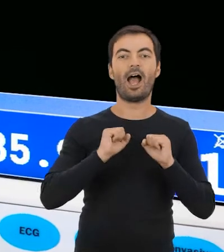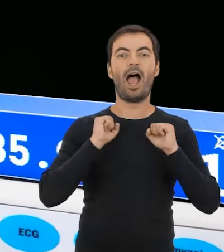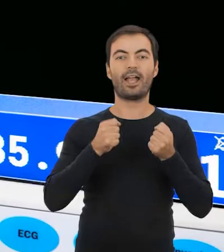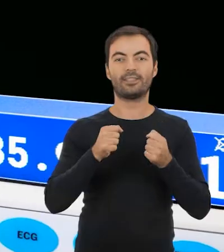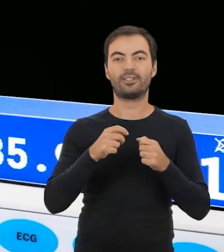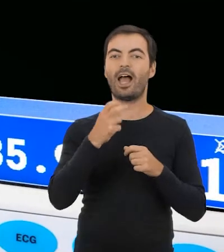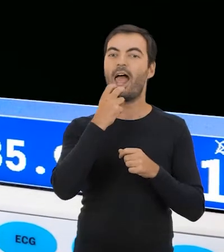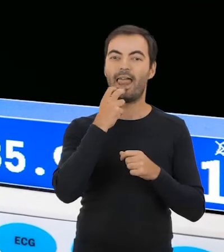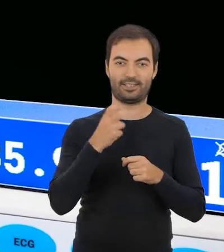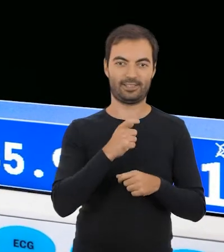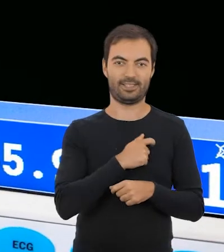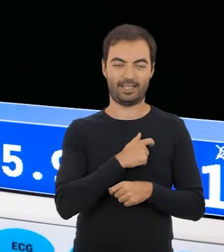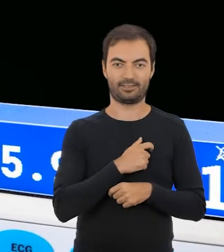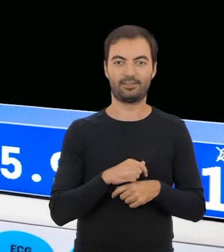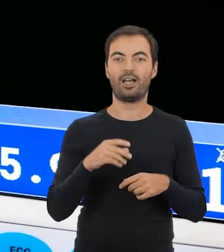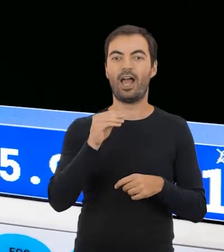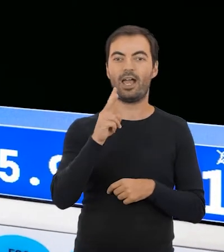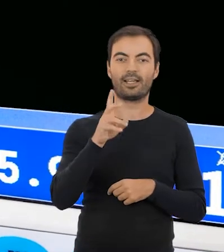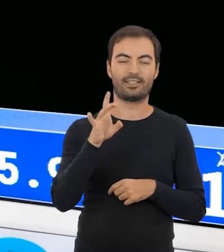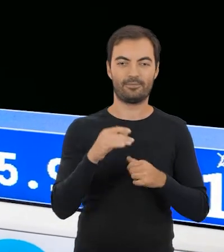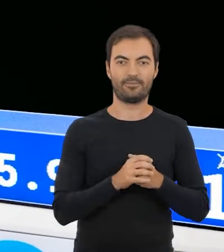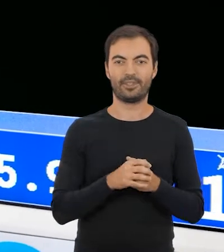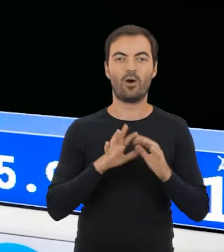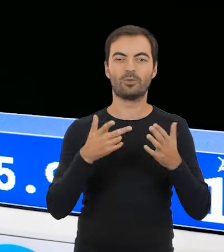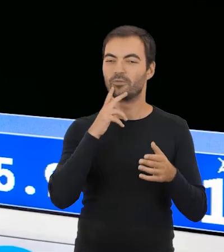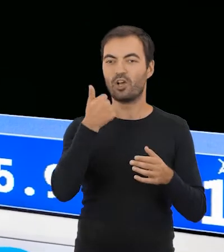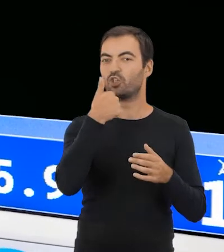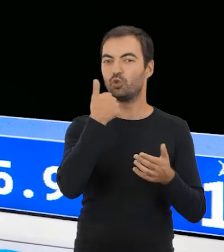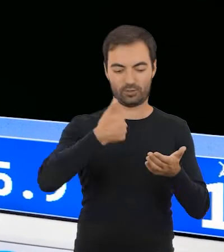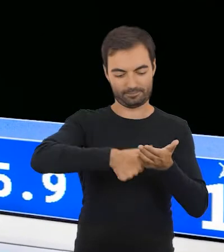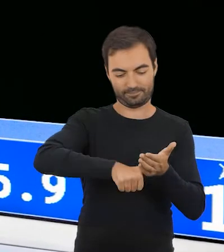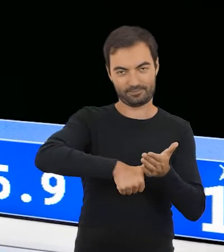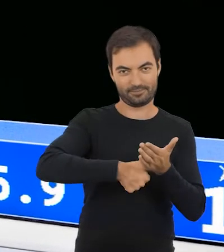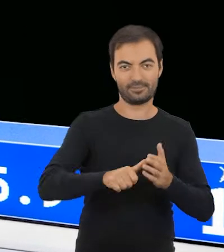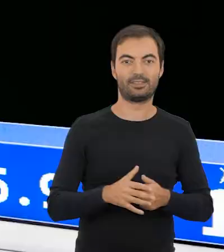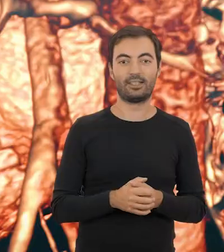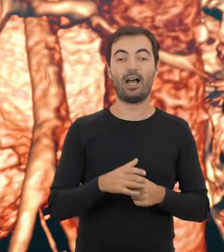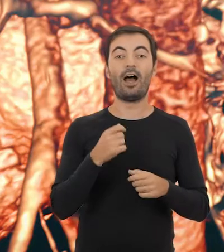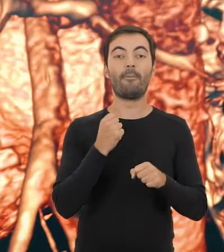Obraz EKG jest jak odcisk palca, a ponieważ praca serca jest kontrolowana podświadomie